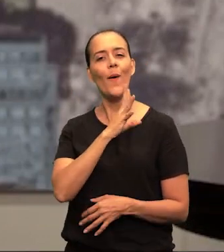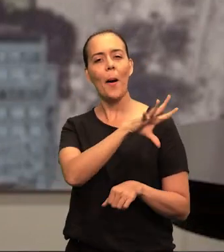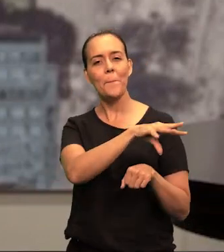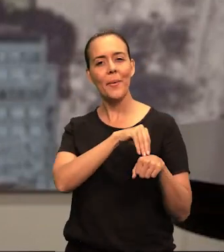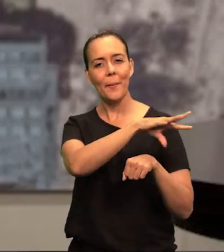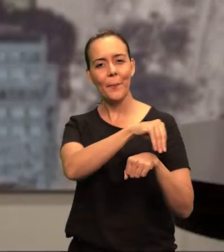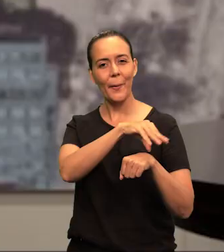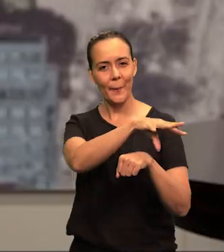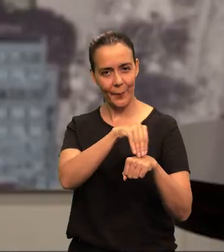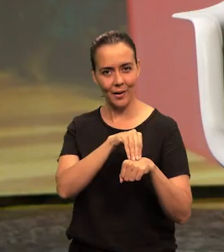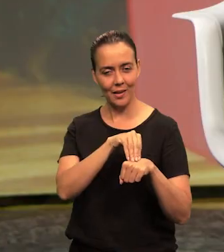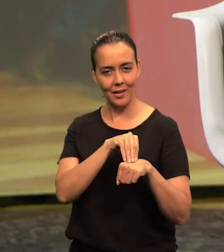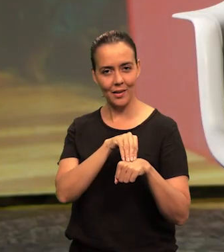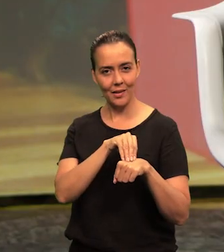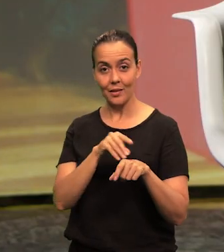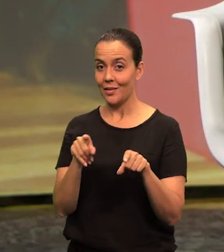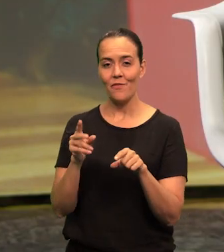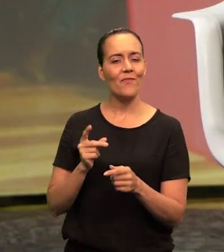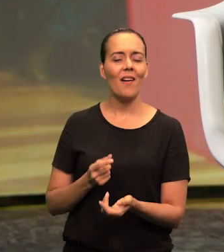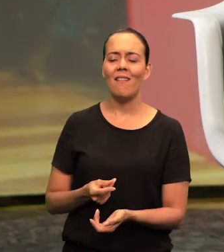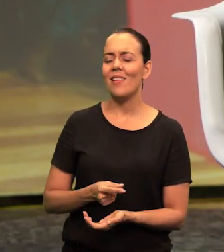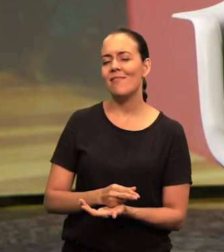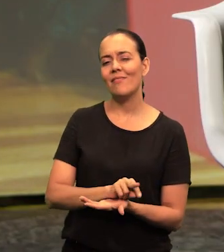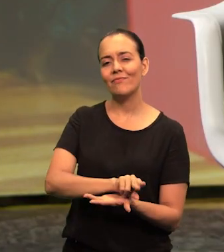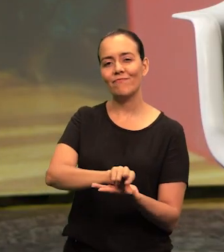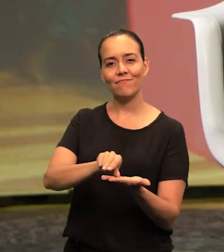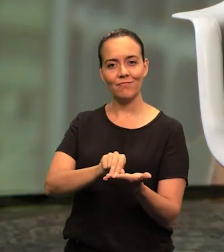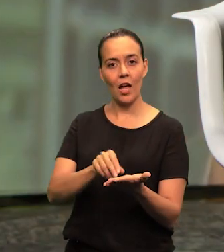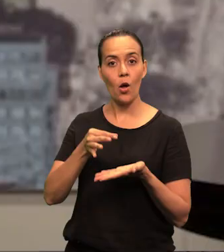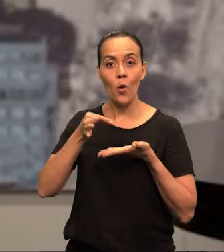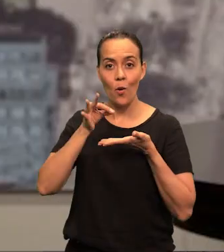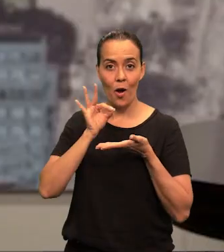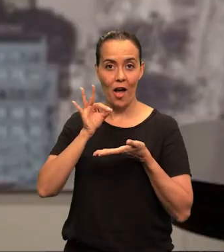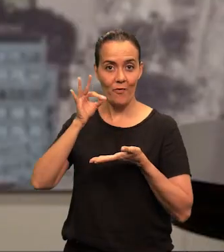é conhecimento. Várias vezes o Café Filosófico trouxe esse tema